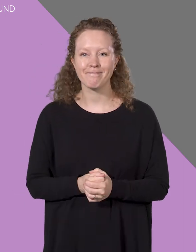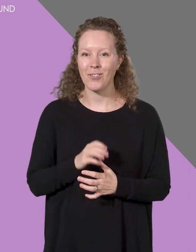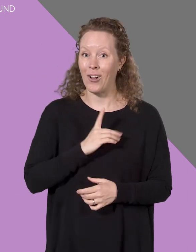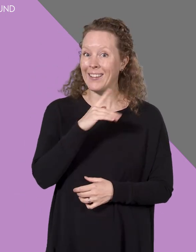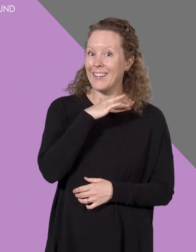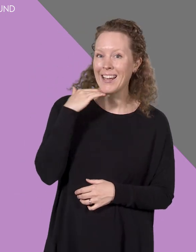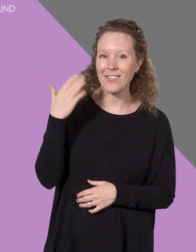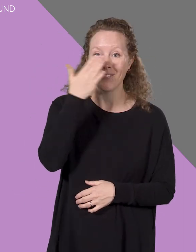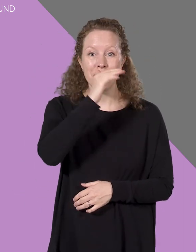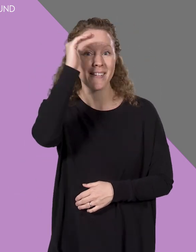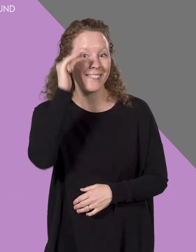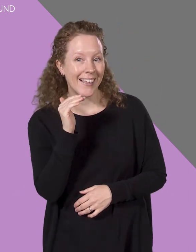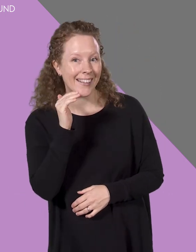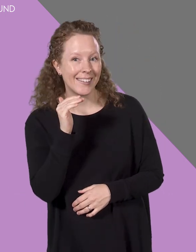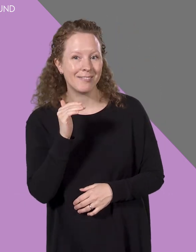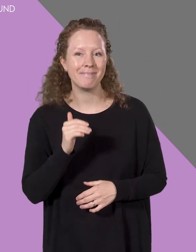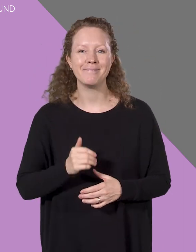Ha en minnesvärd filmkväll!